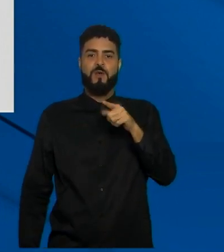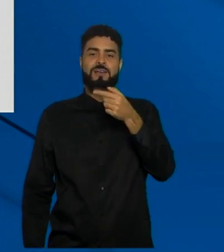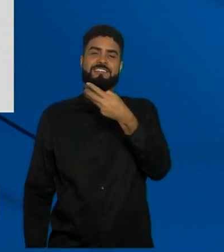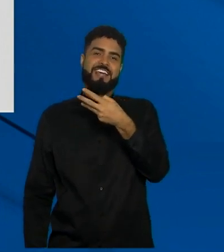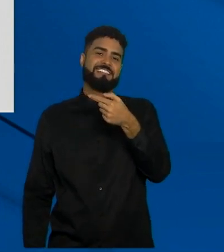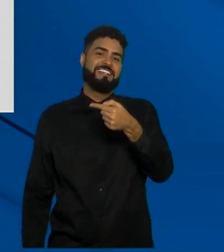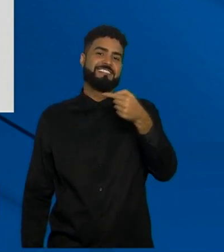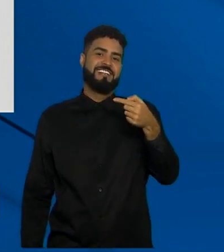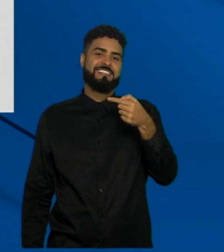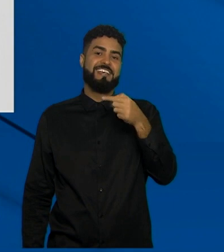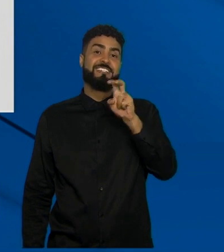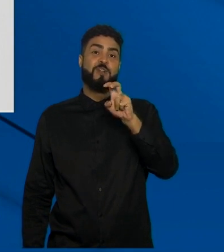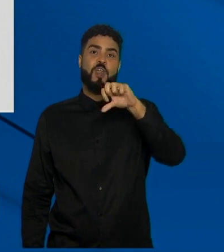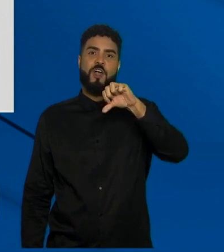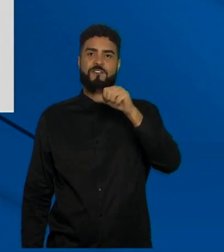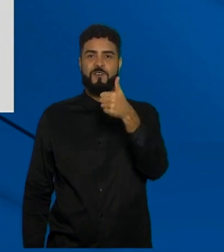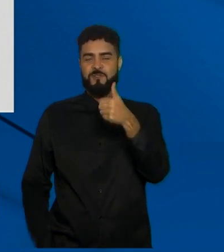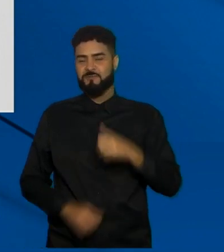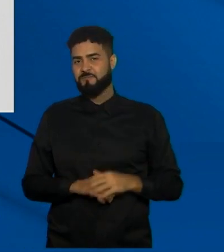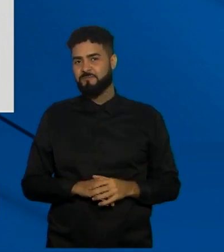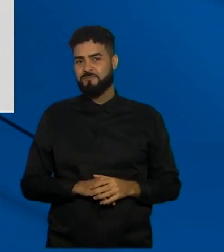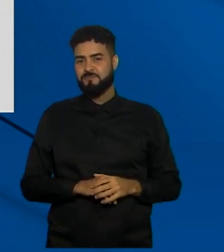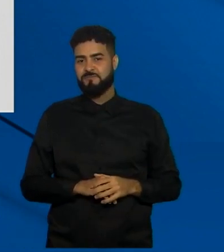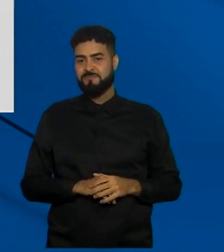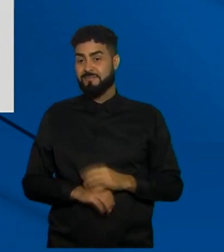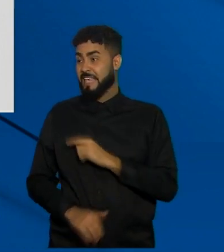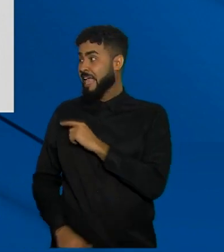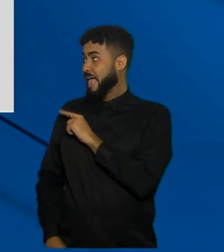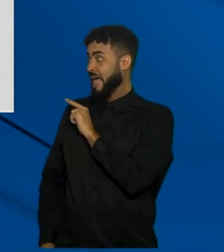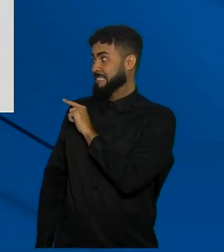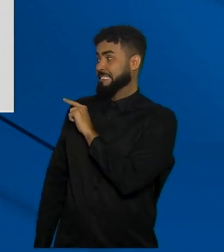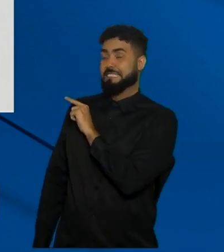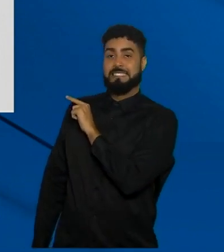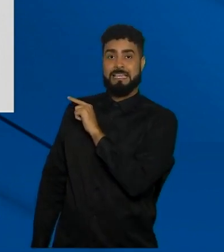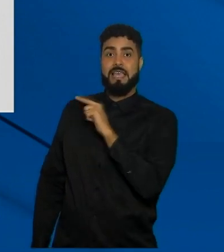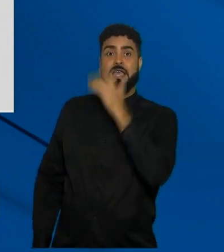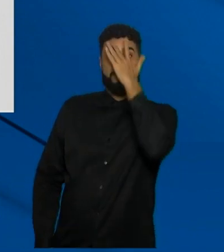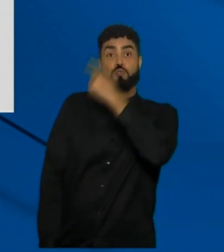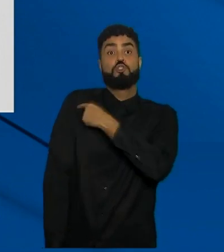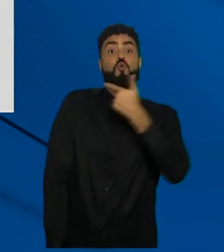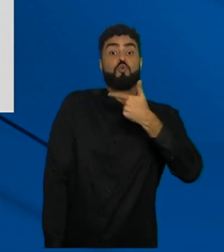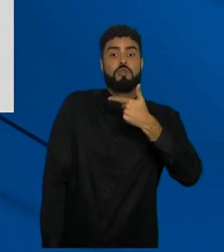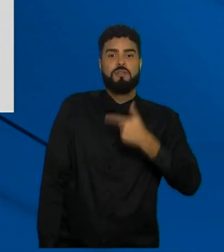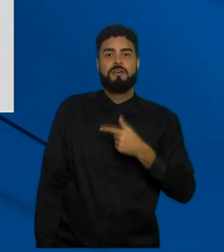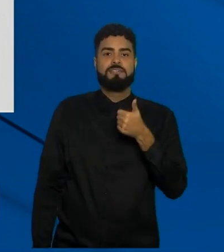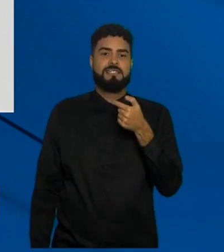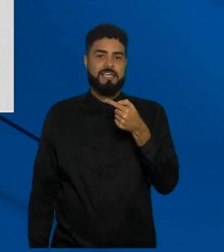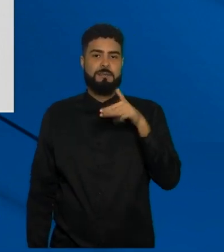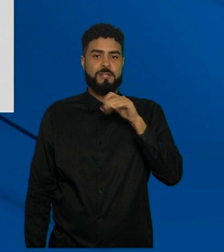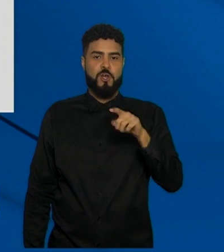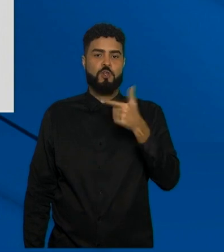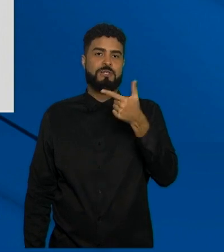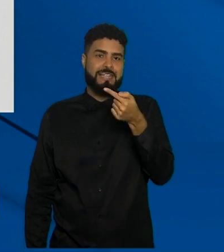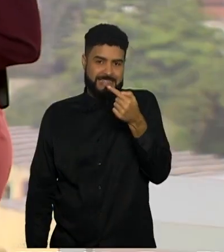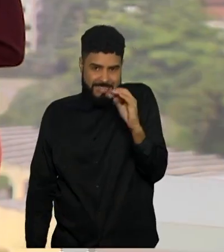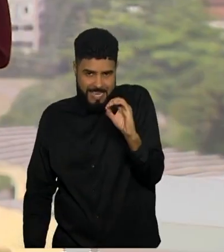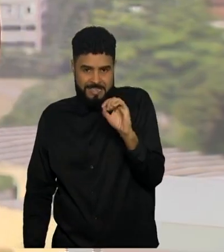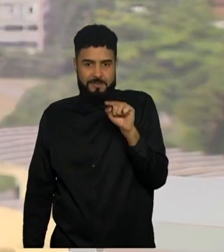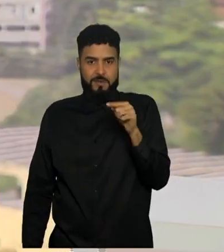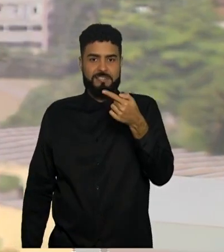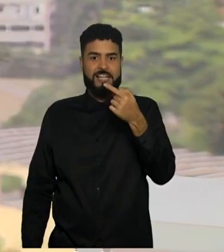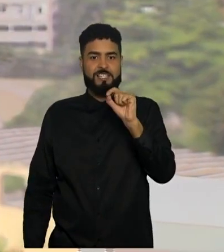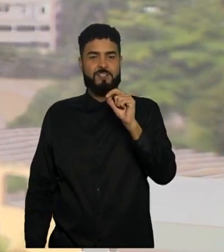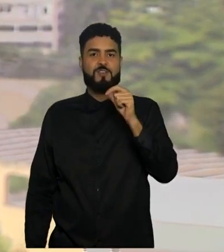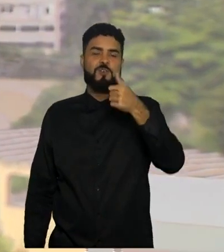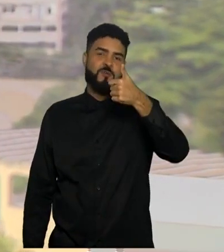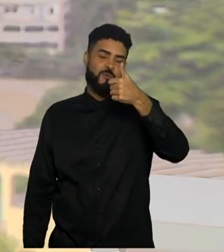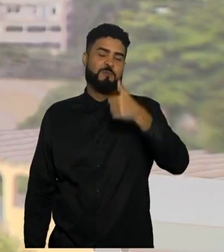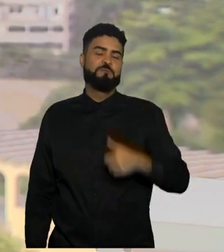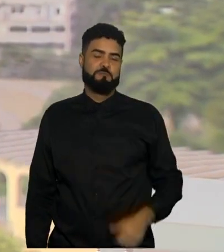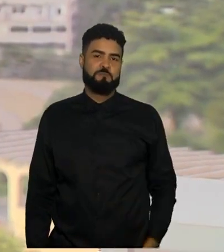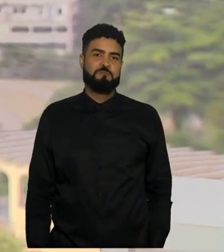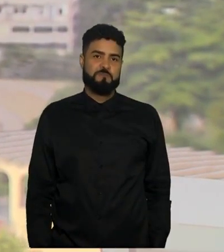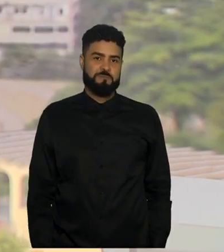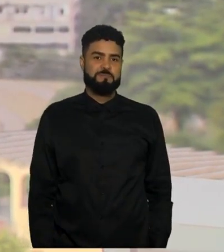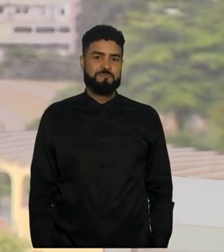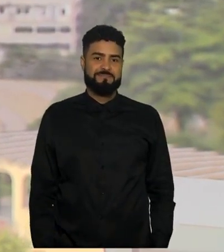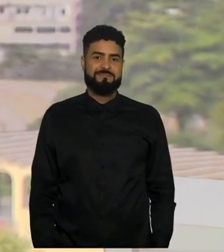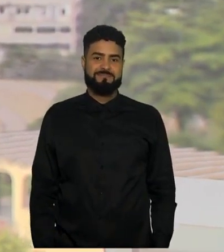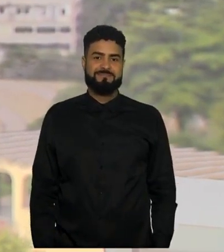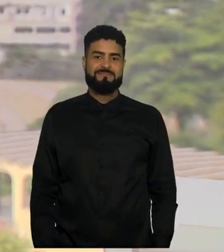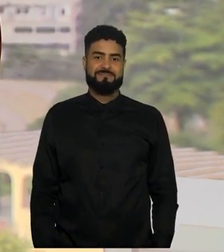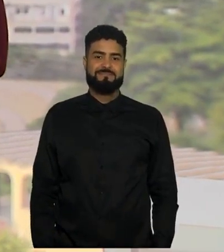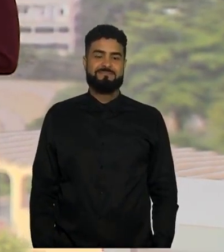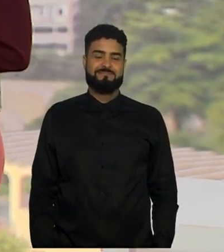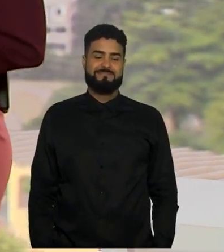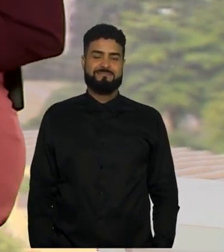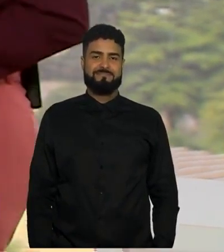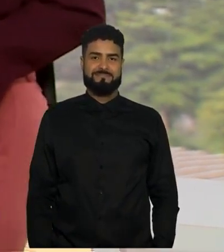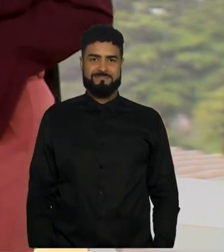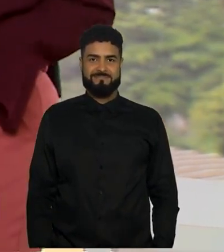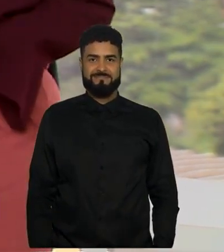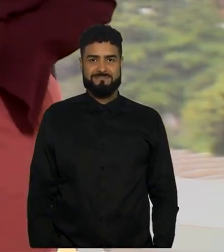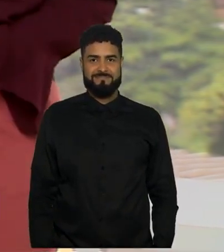a primeira dose 36.377.591 e para fechar a segunda dose, pessoas vacinadas 17.270.1701